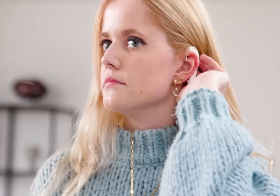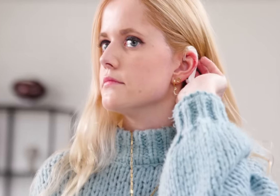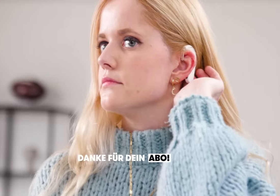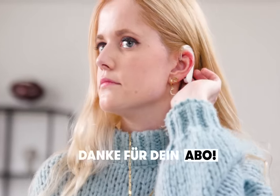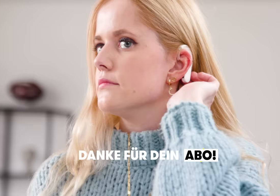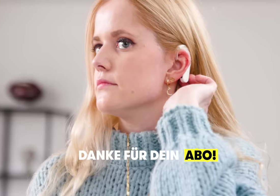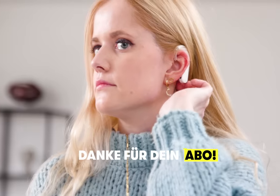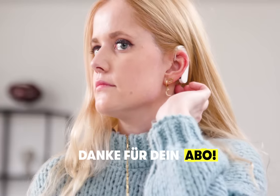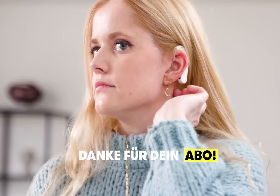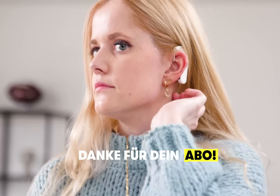(Klingeln)